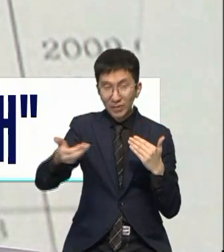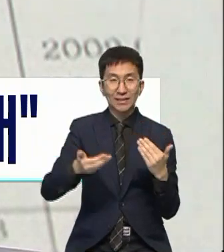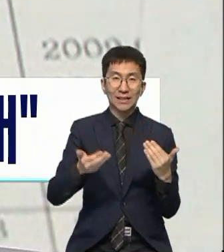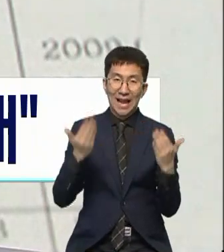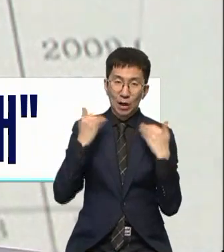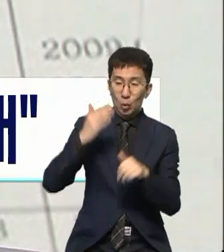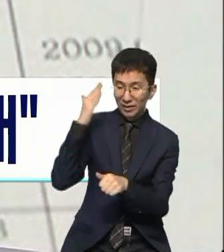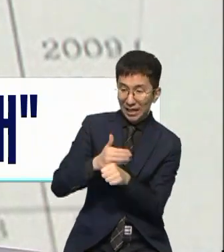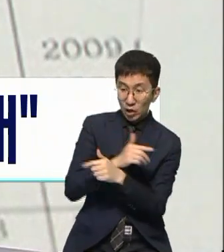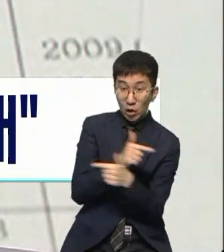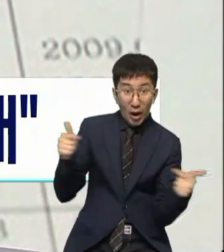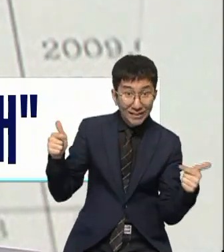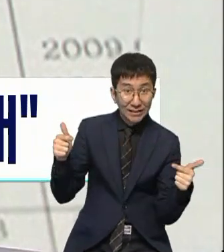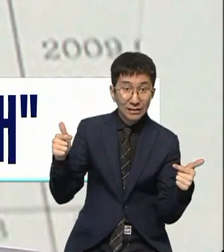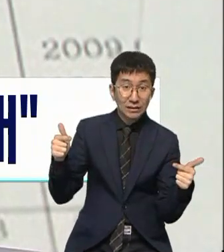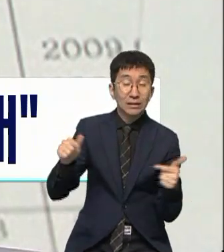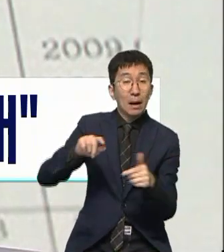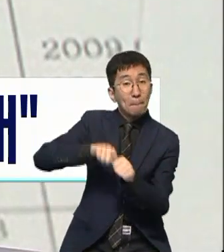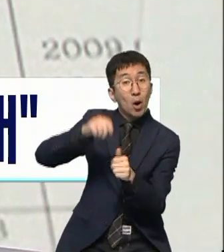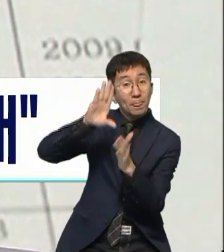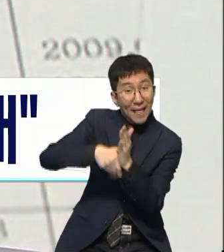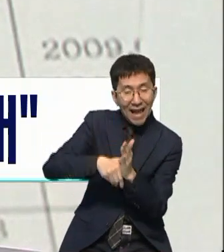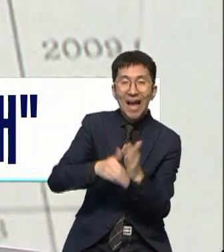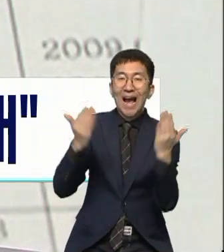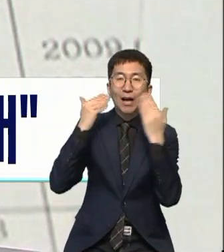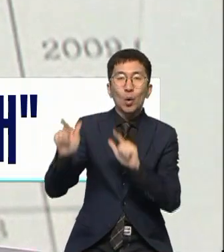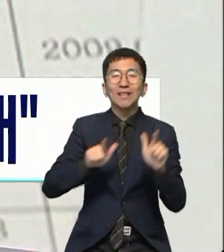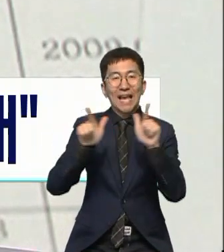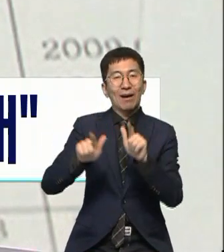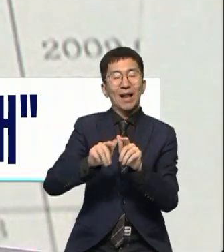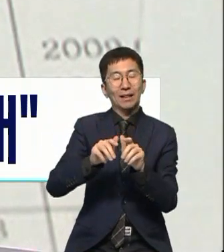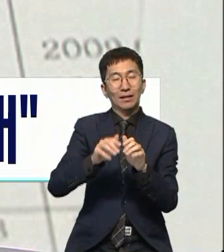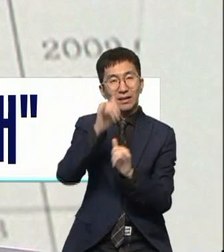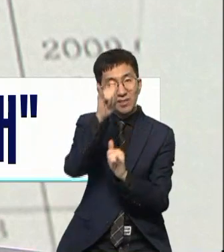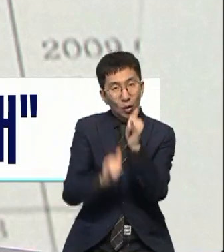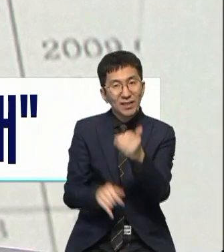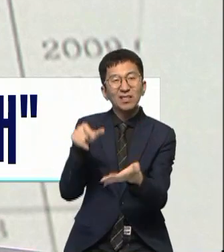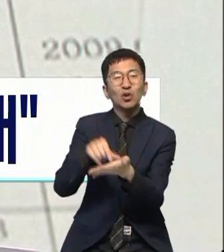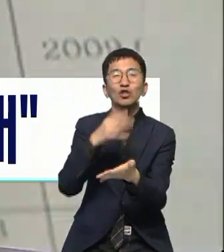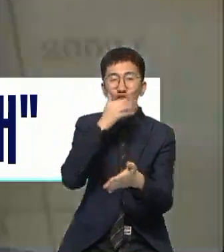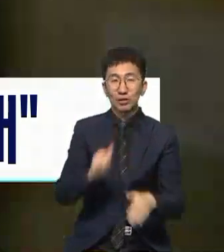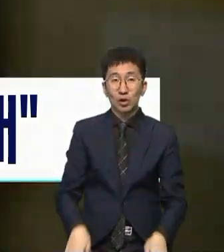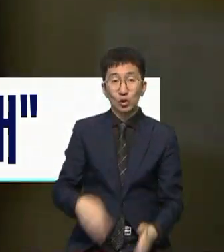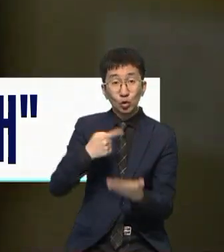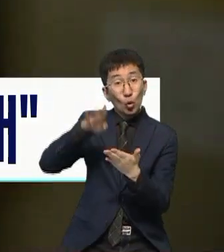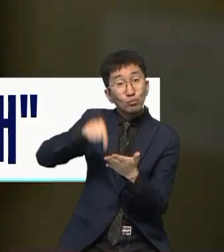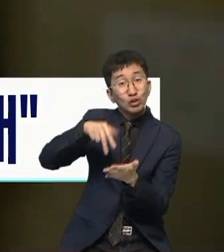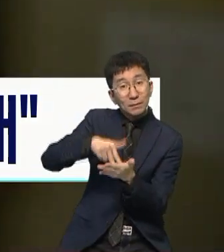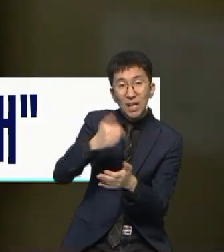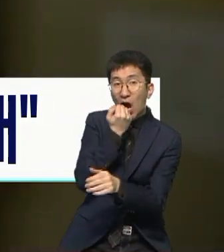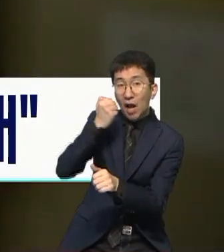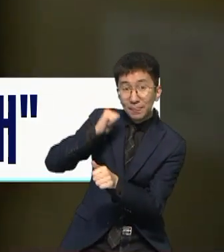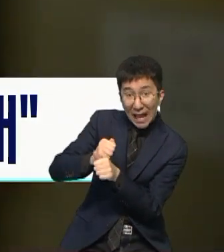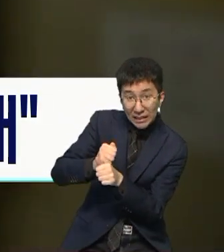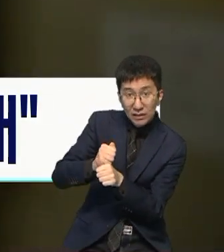처분을 받을 경우 앞으로 학교 생활기록부에 그 기록이 남게 됩니다. 교육부는 낙인효과와 교내 법정 분쟁 증가